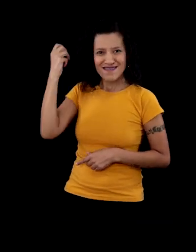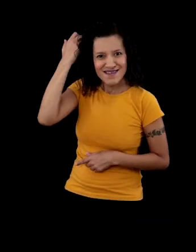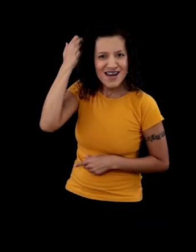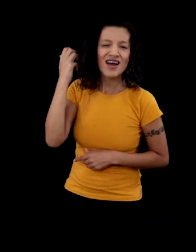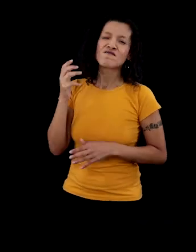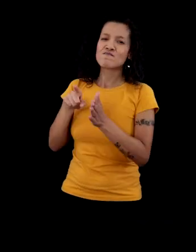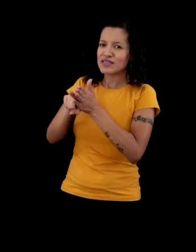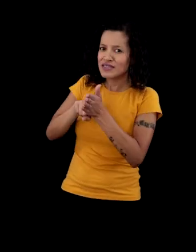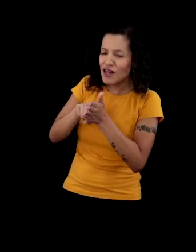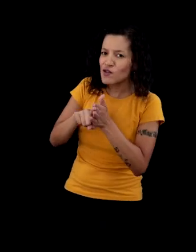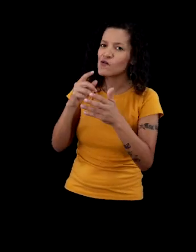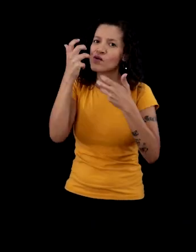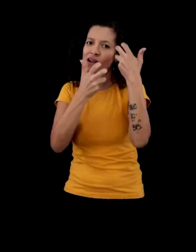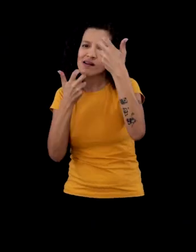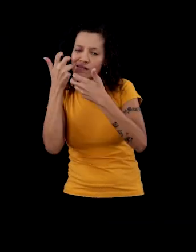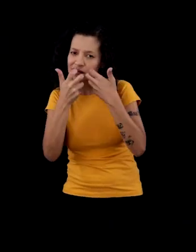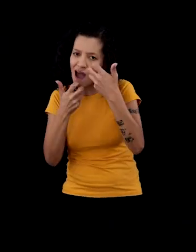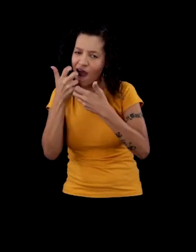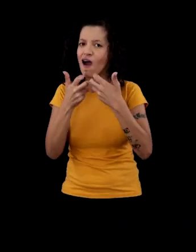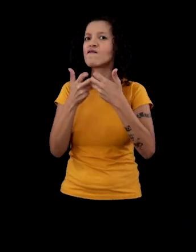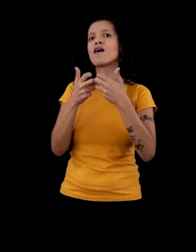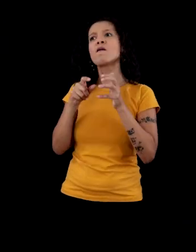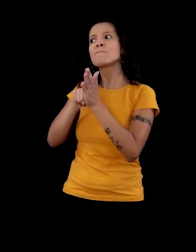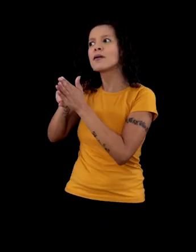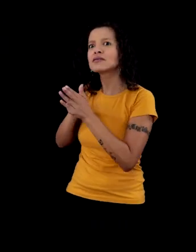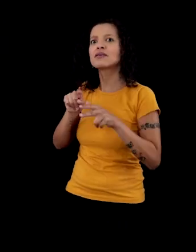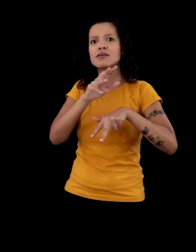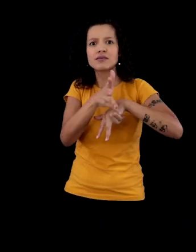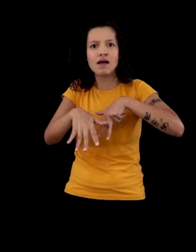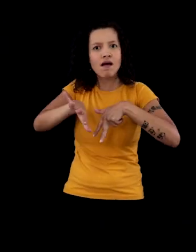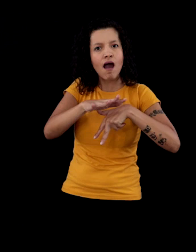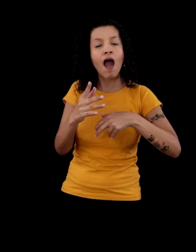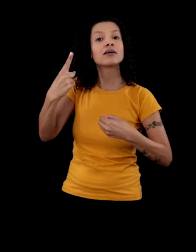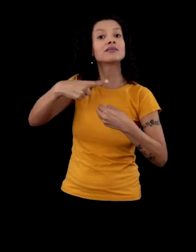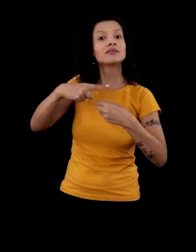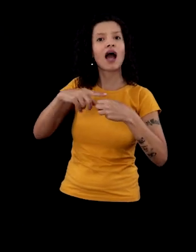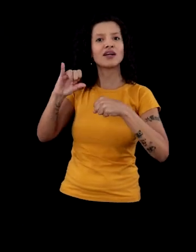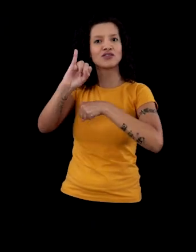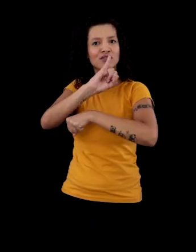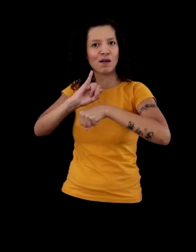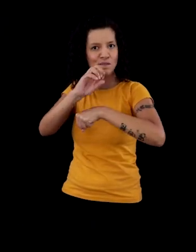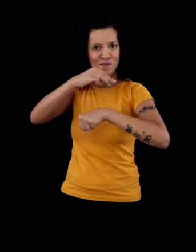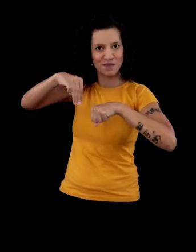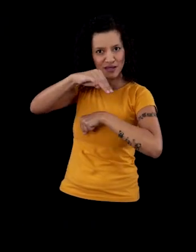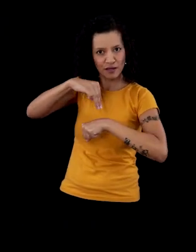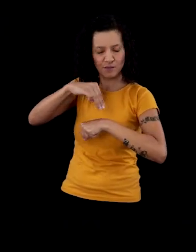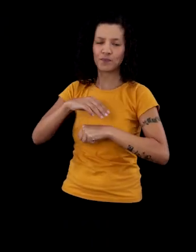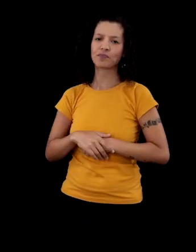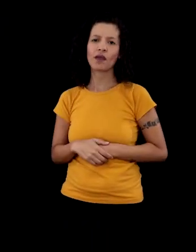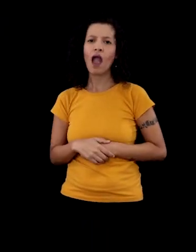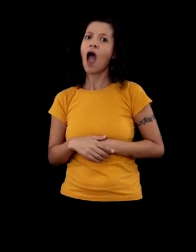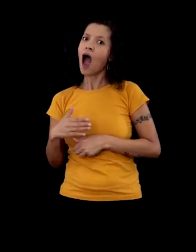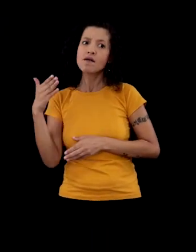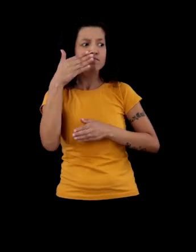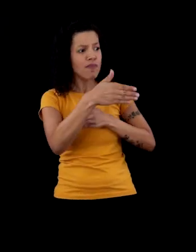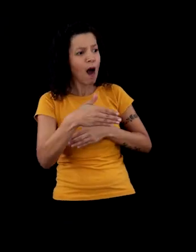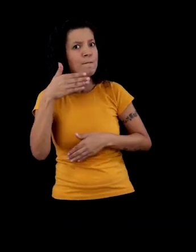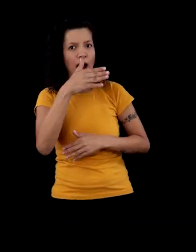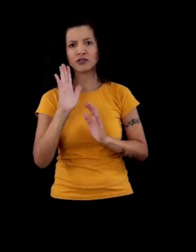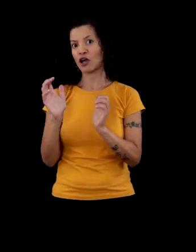que já tinha cantado também em outros grupos de carimbó em Igarapé-Miri. E aí, começamos a frequentar – na época eu já morava com ela –